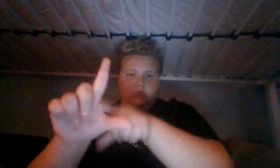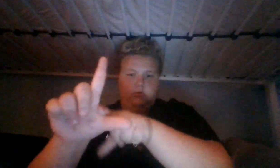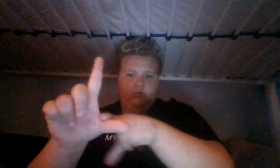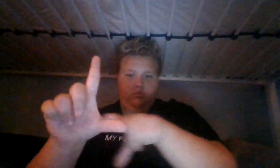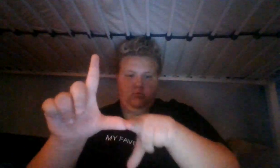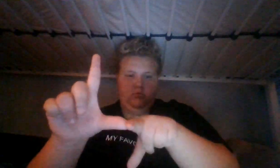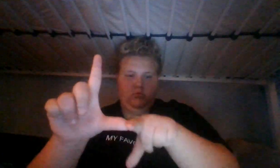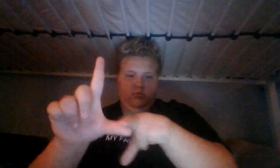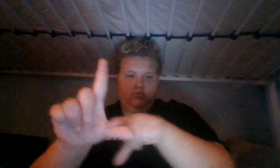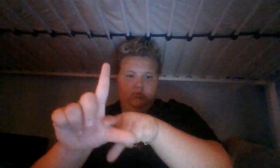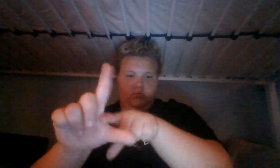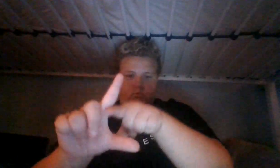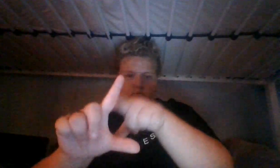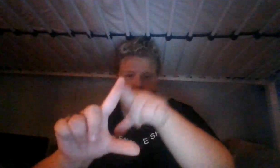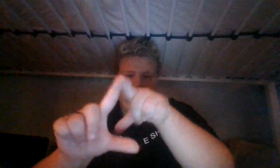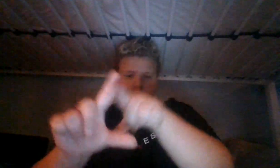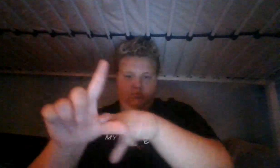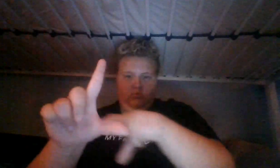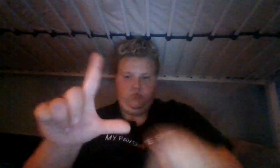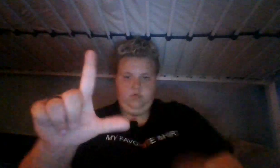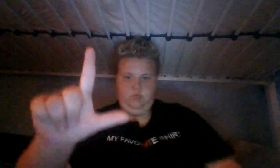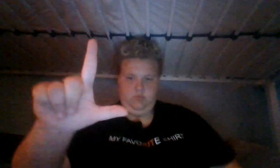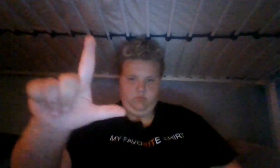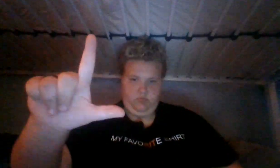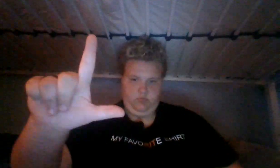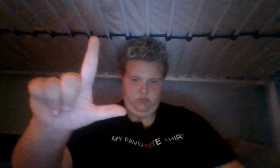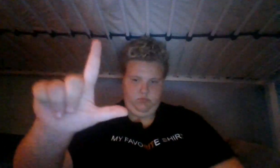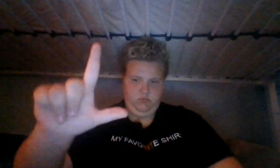L